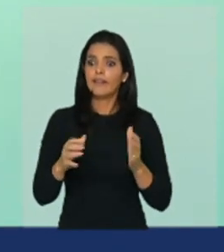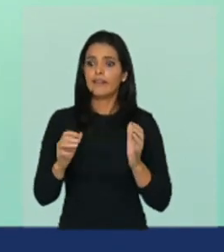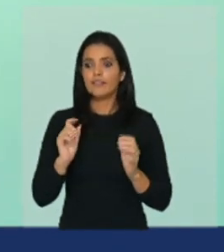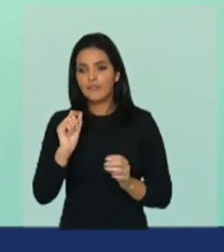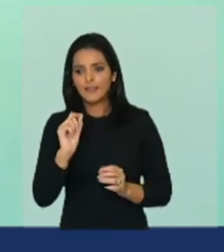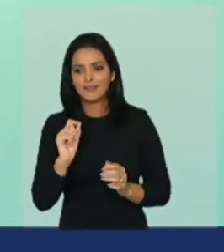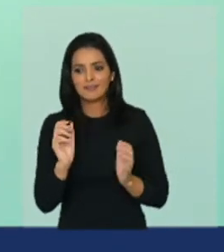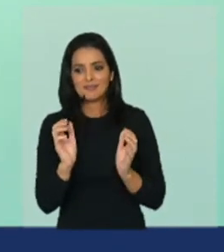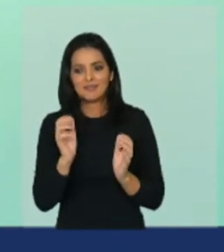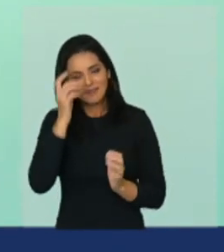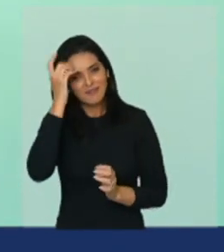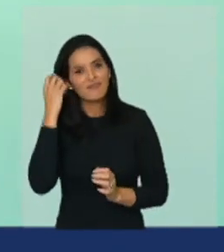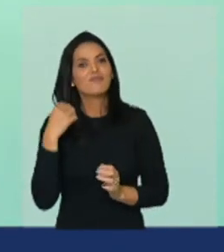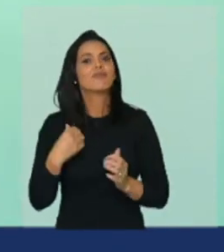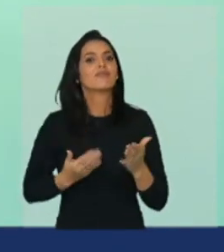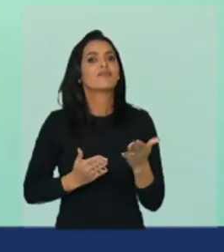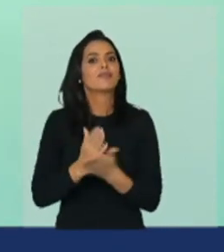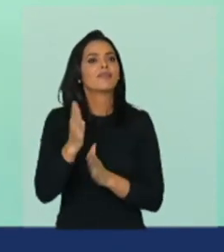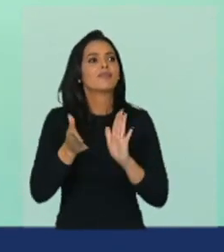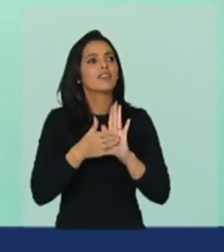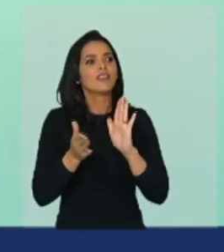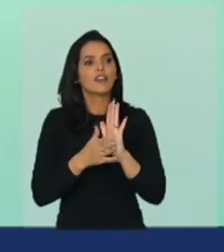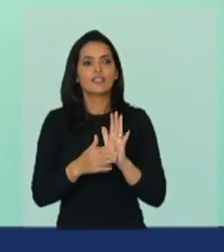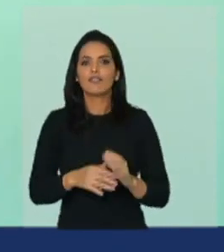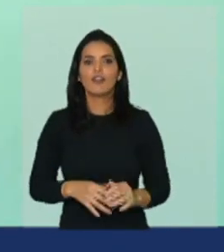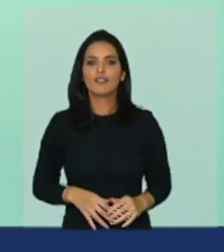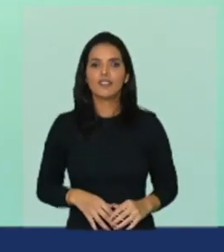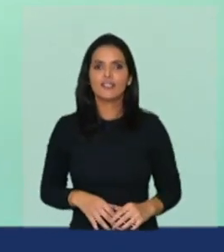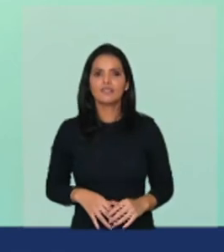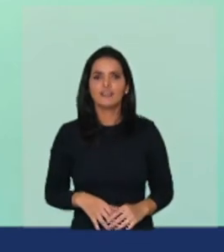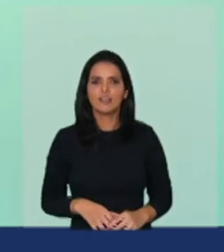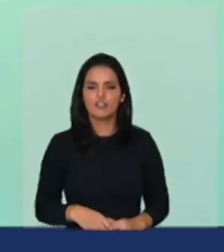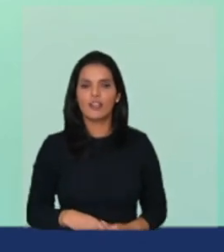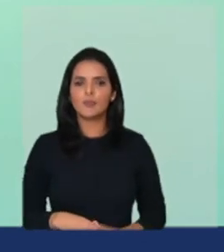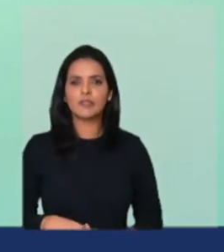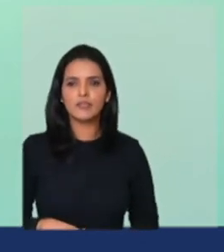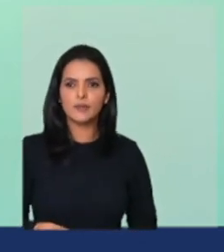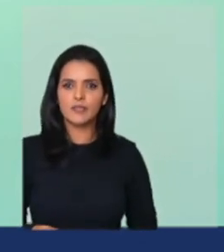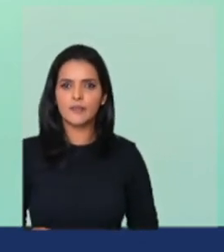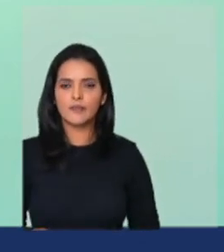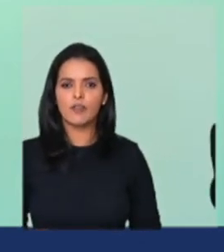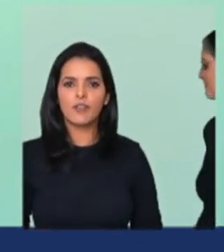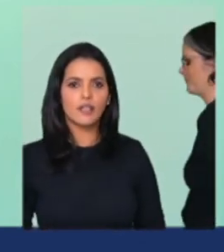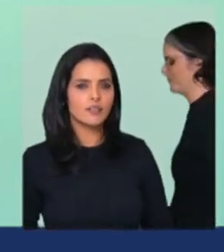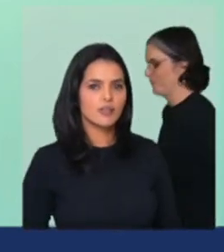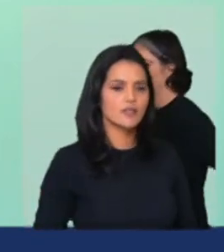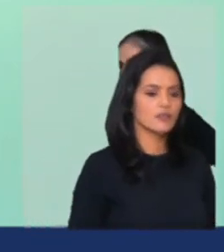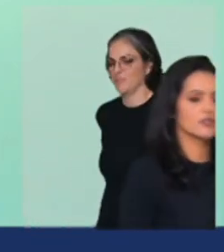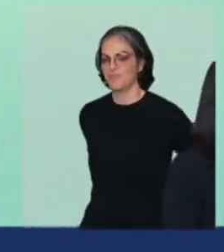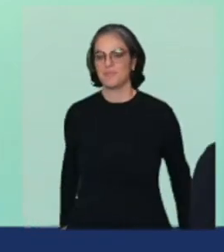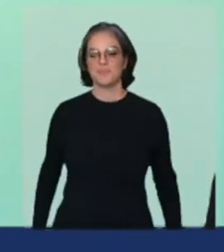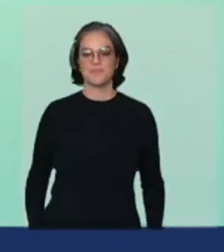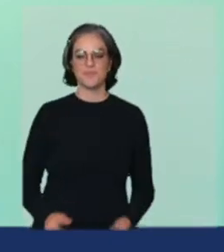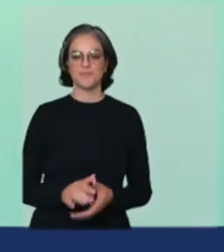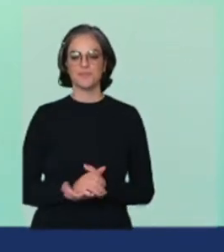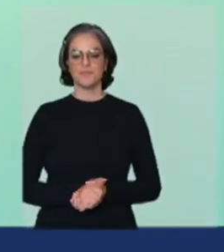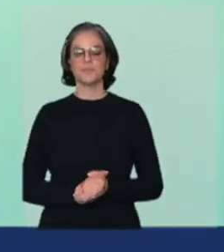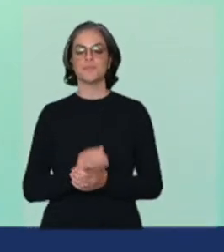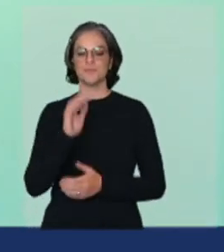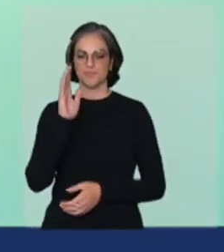2633, QUE SOB O EUFEMISMO DE REGULARIZAÇÃO FUNDIÁRIA, PROMOVE A LEGALIZAÇÃO DO CRIME DE GRILAGEM NO PAÍS. NO